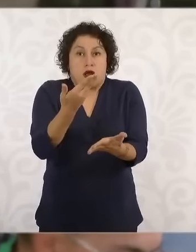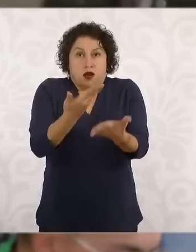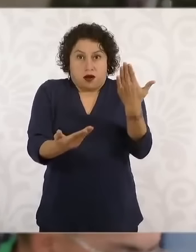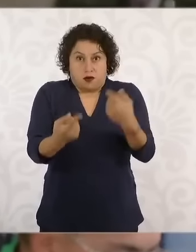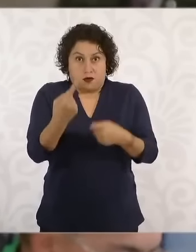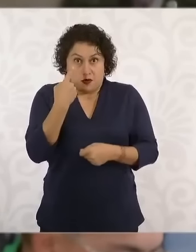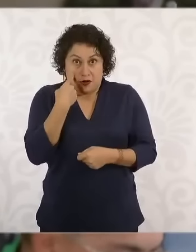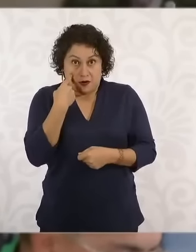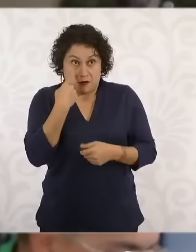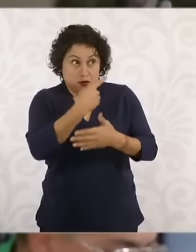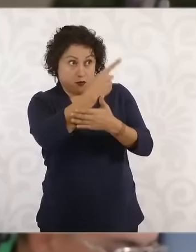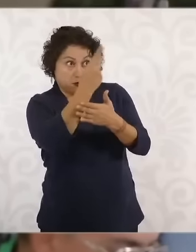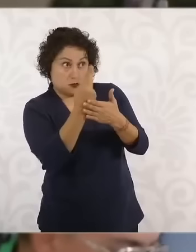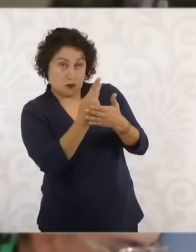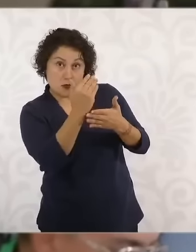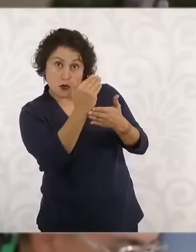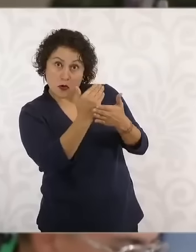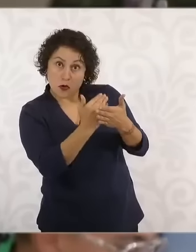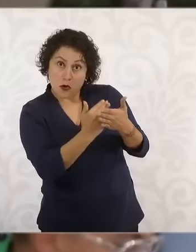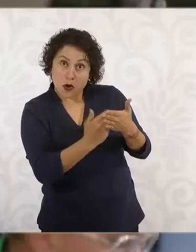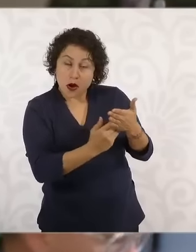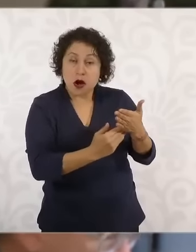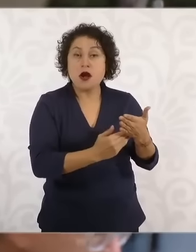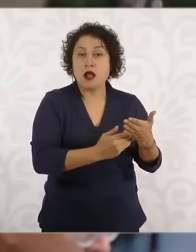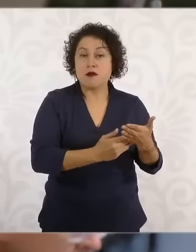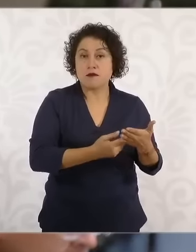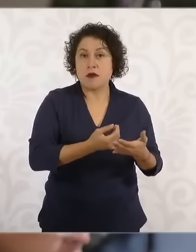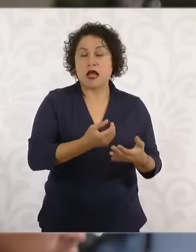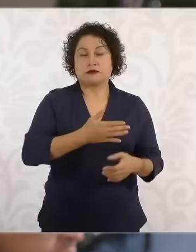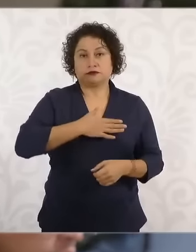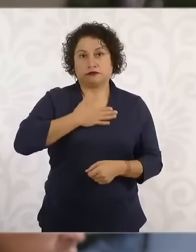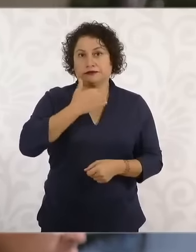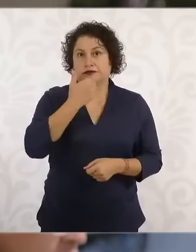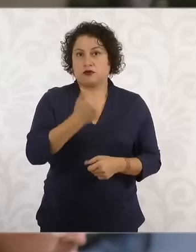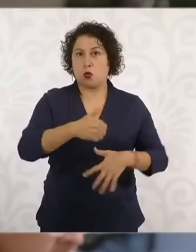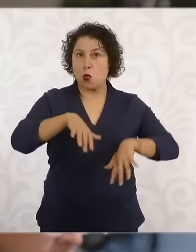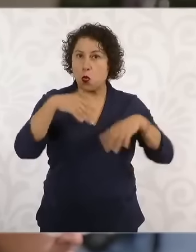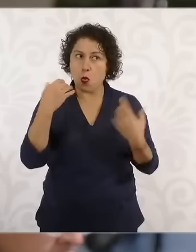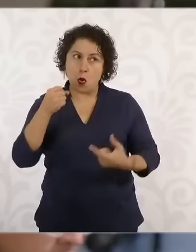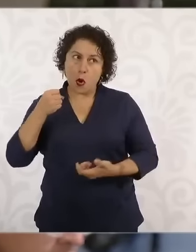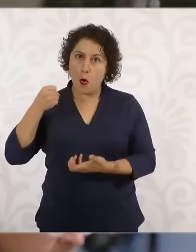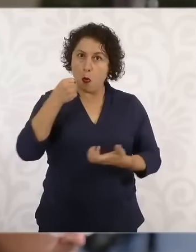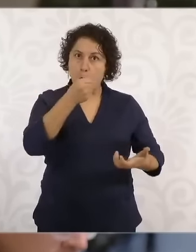a los programas sociales, pero antes en los en el periodo neoliberal, ¿dónde quedaban esos recursos?